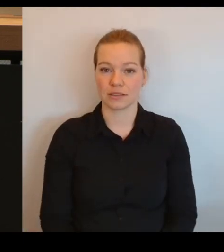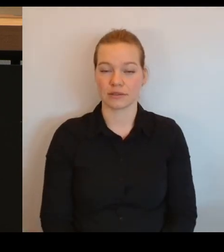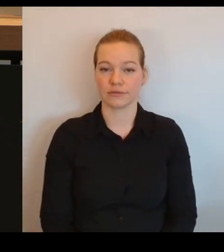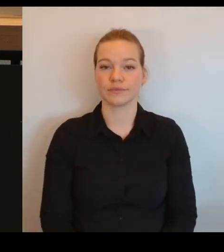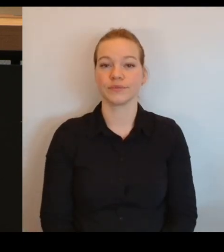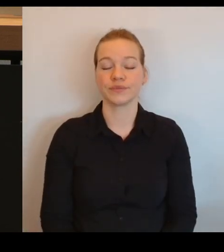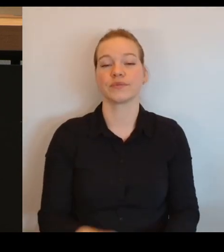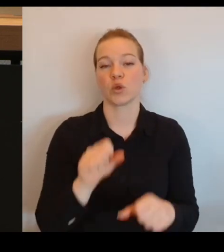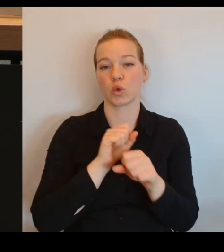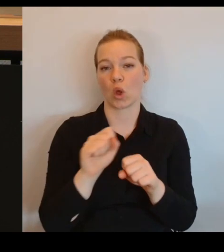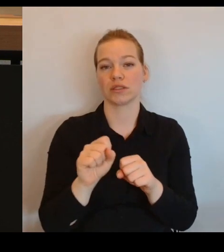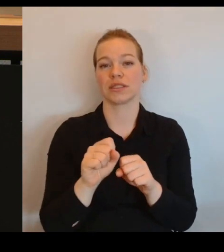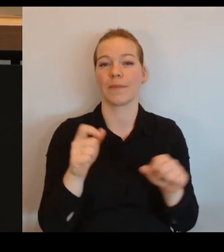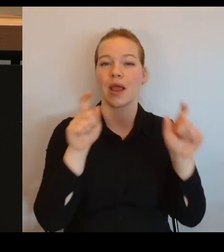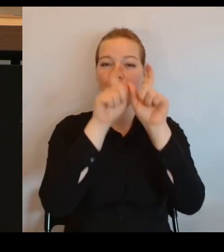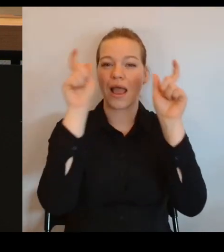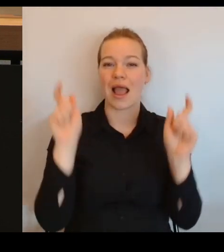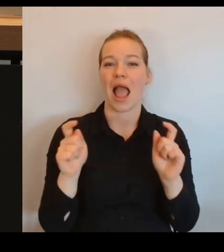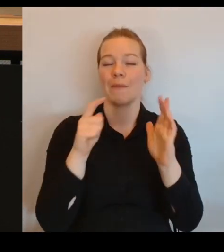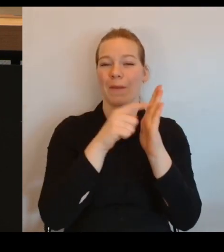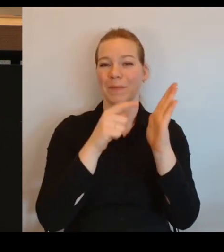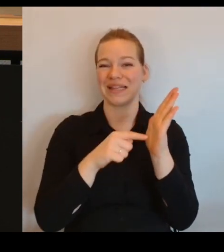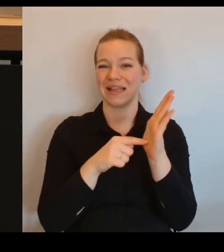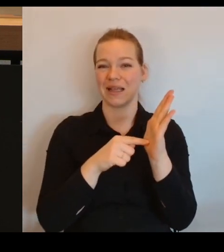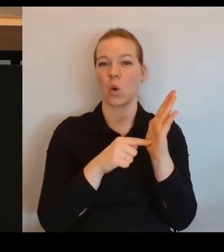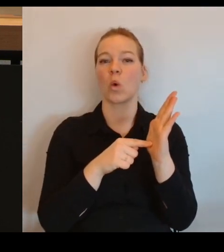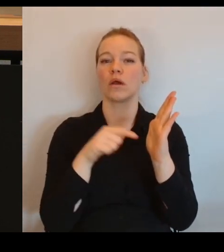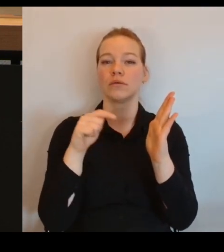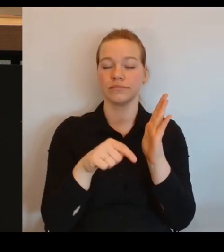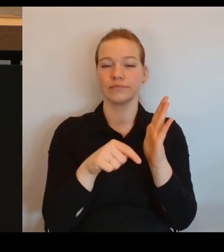verhandelt und nicht hier im Berliner Abgeordnetenhaus.